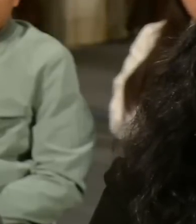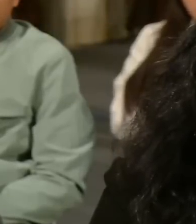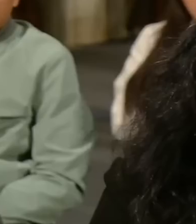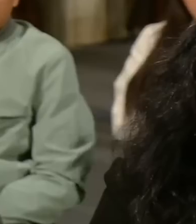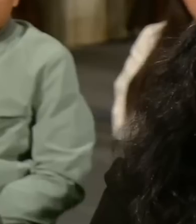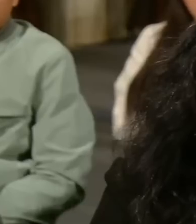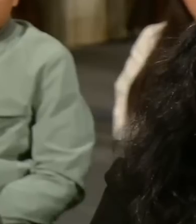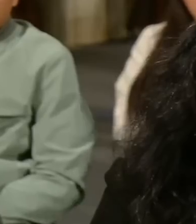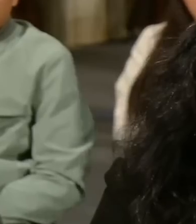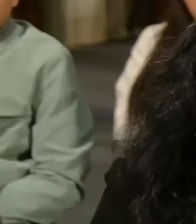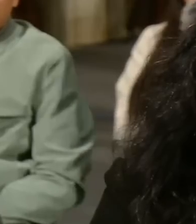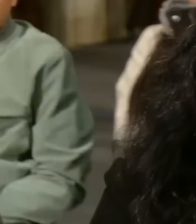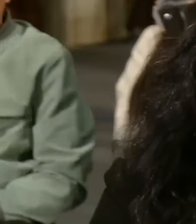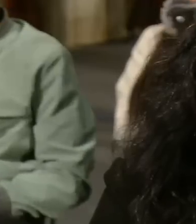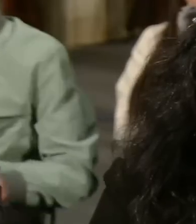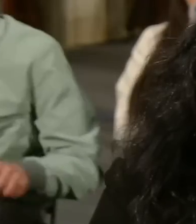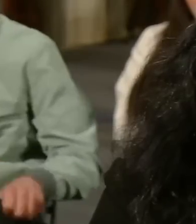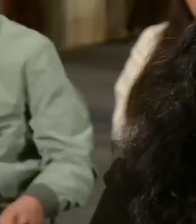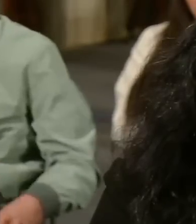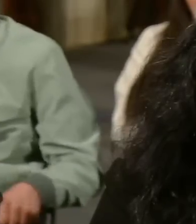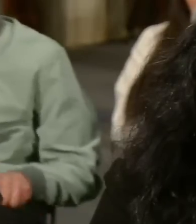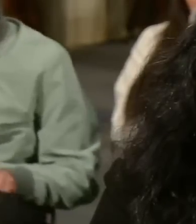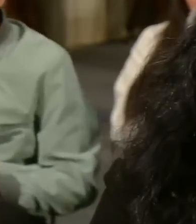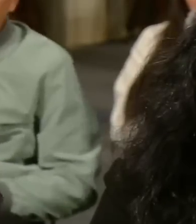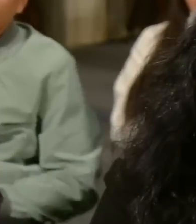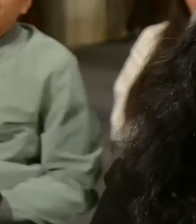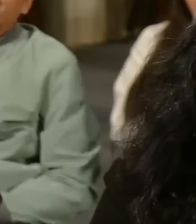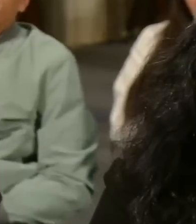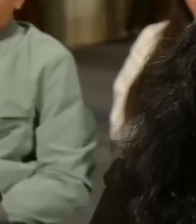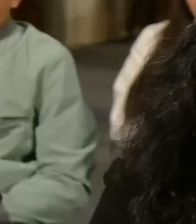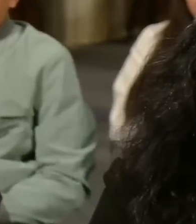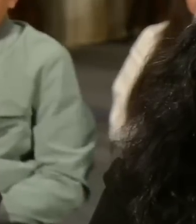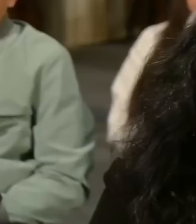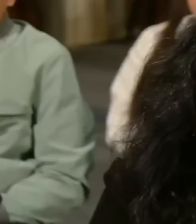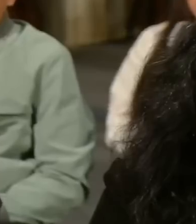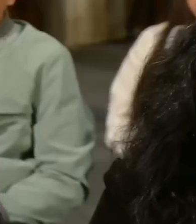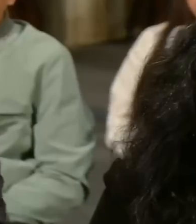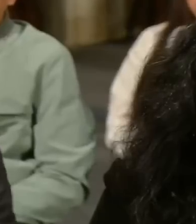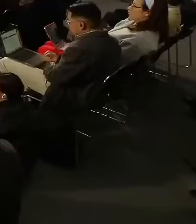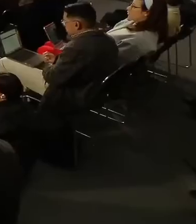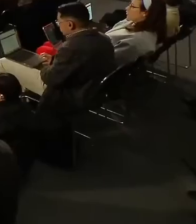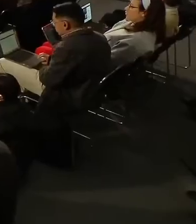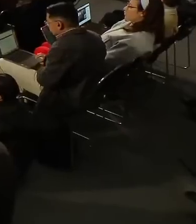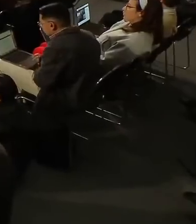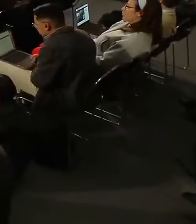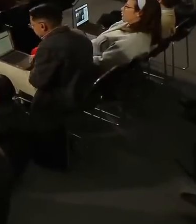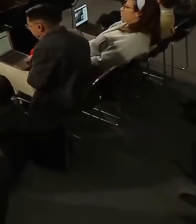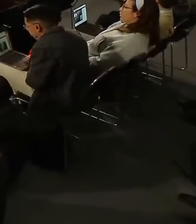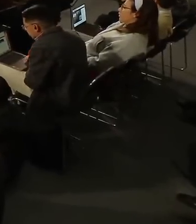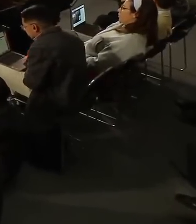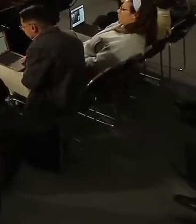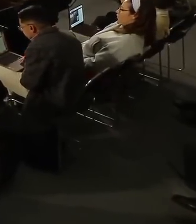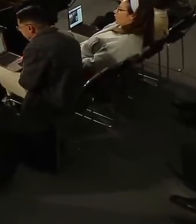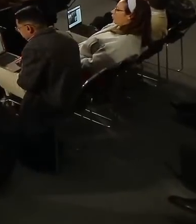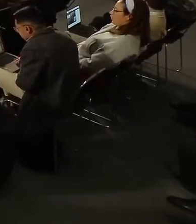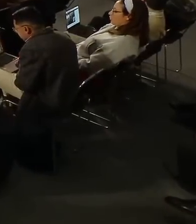nuevos sectores de la población Y en este en este caso Cuáles serían Pues nosotros Contamos con no